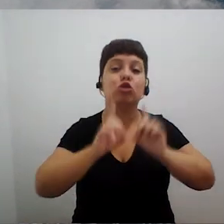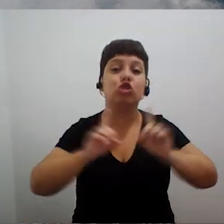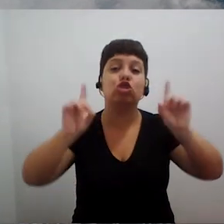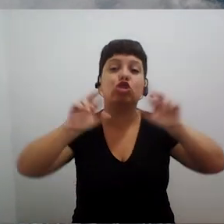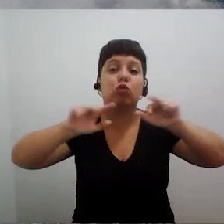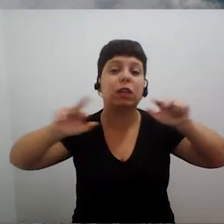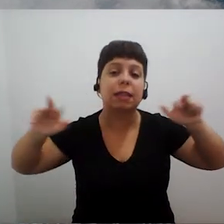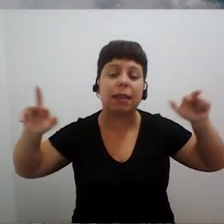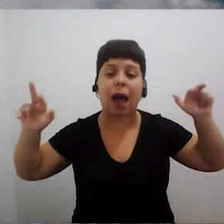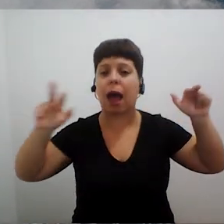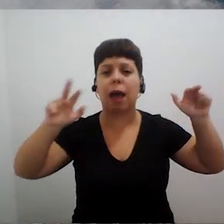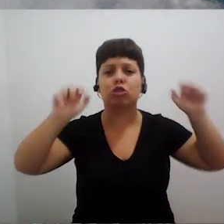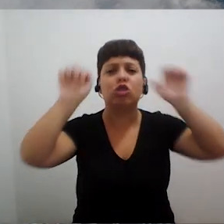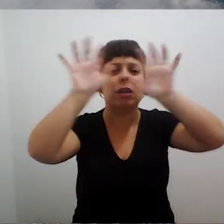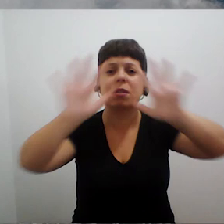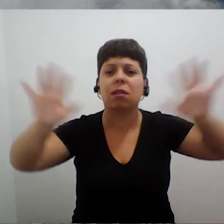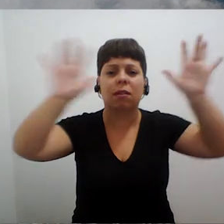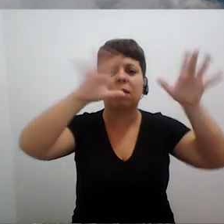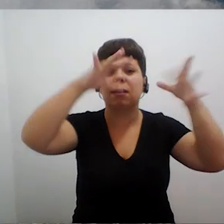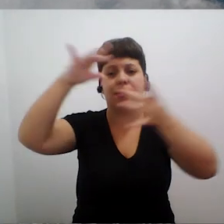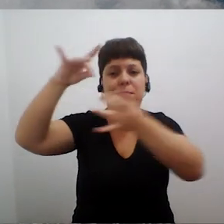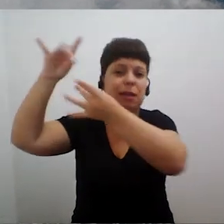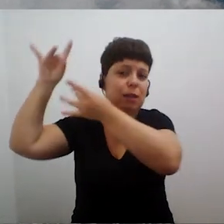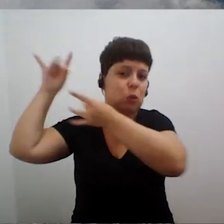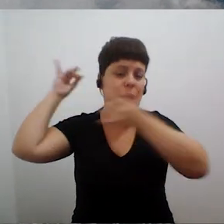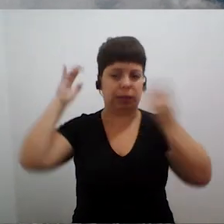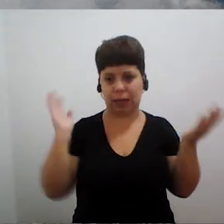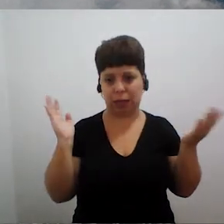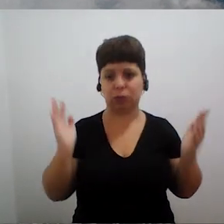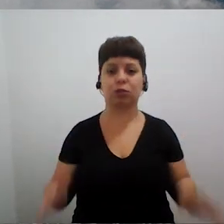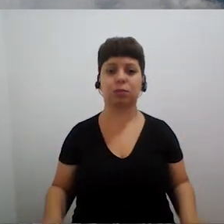e pela espiritualidade que nos circunda